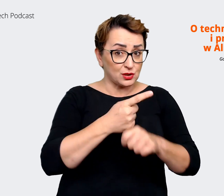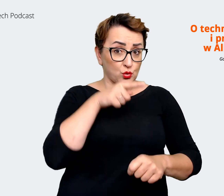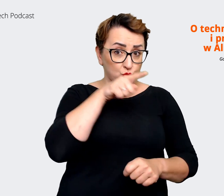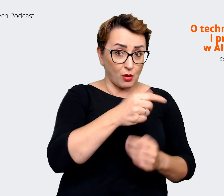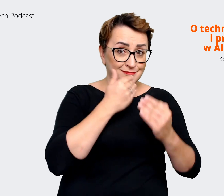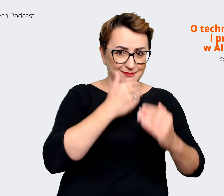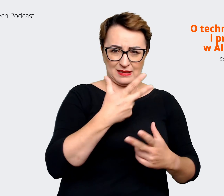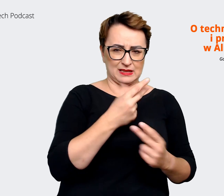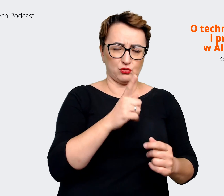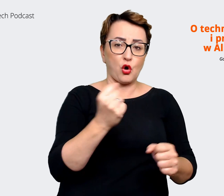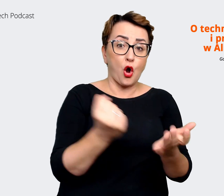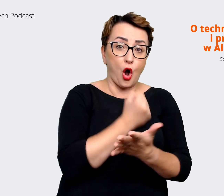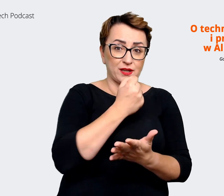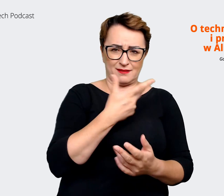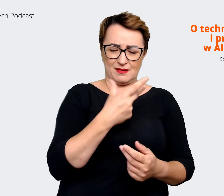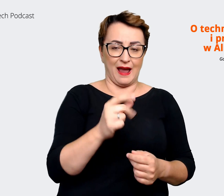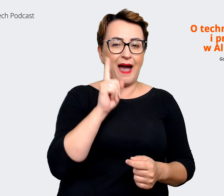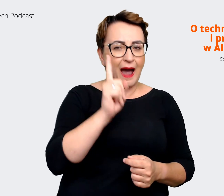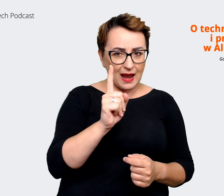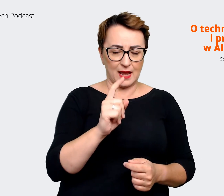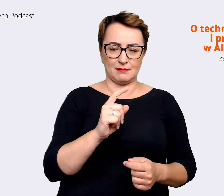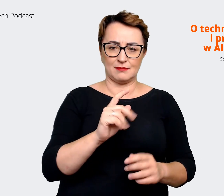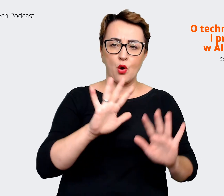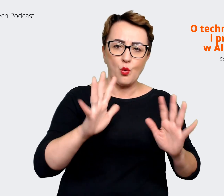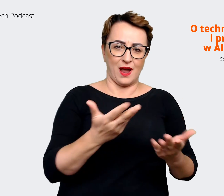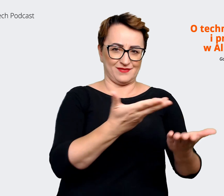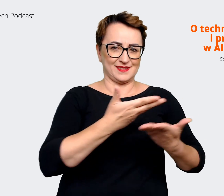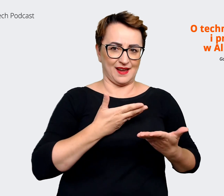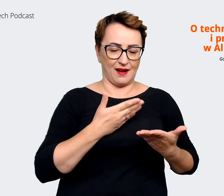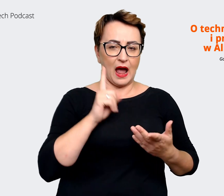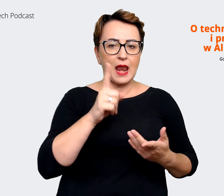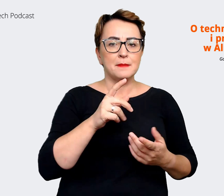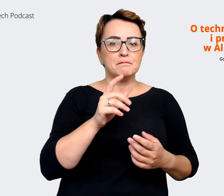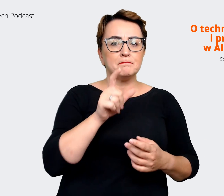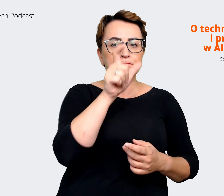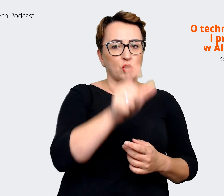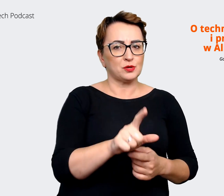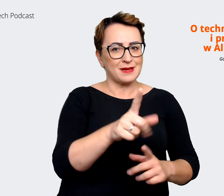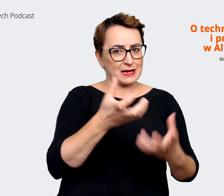konieczne. Natomiast to na pewno ułatwia, ale chęć zrozumienia, jak działa nasza organizacja,